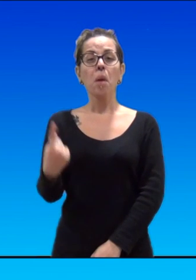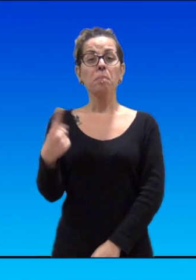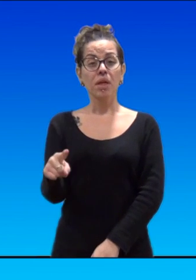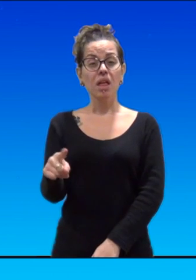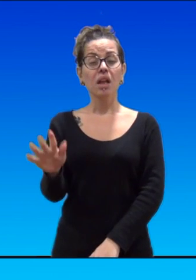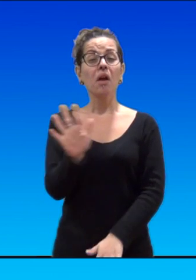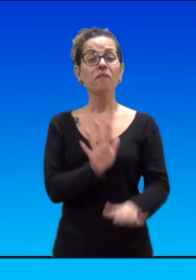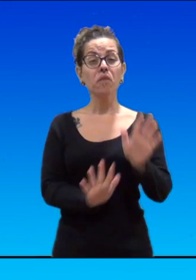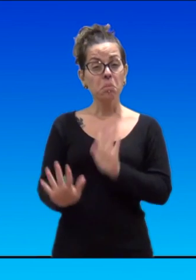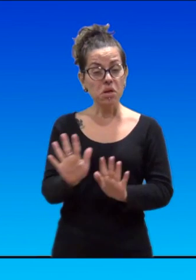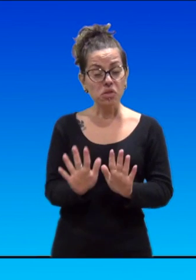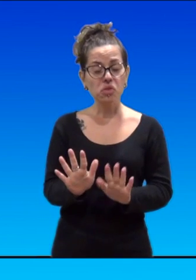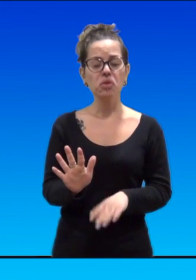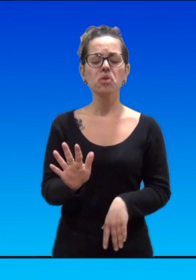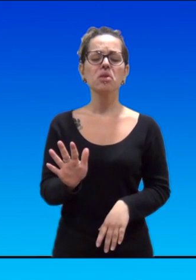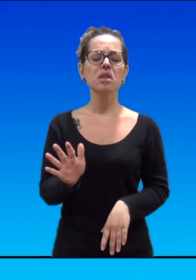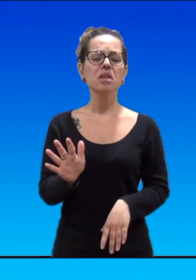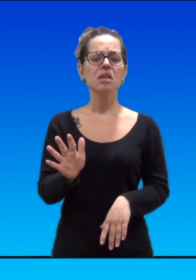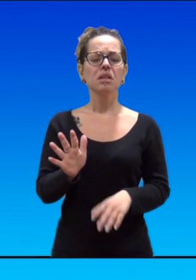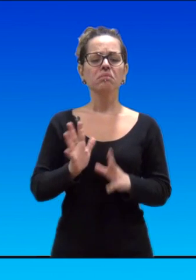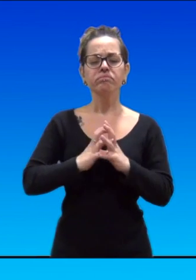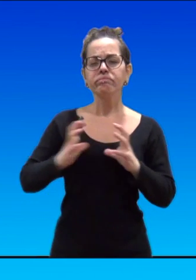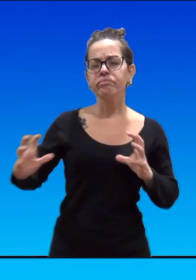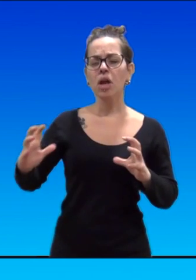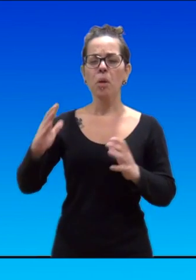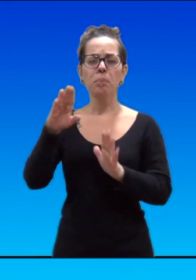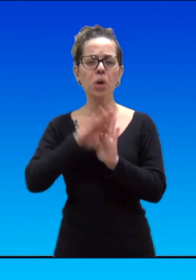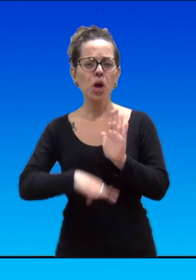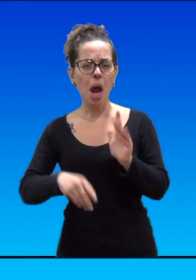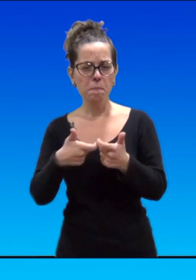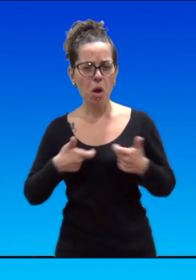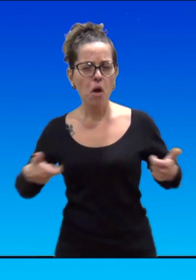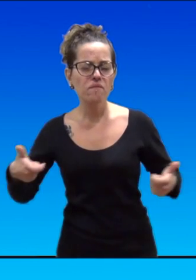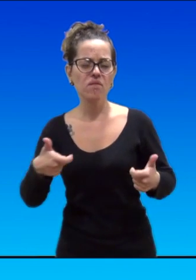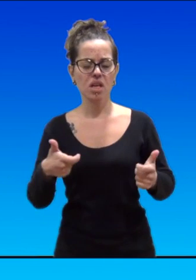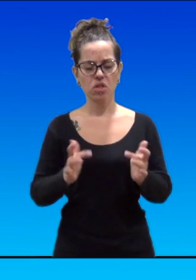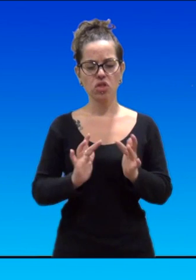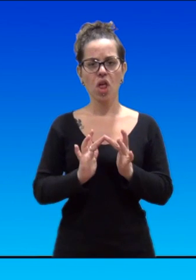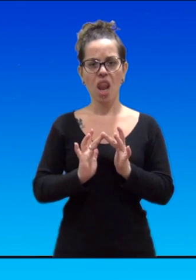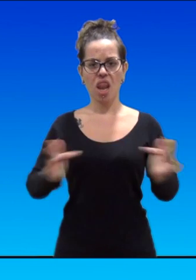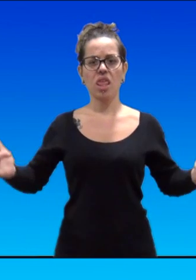Per maggiori informazioni e per il programma del convegno il link qui: